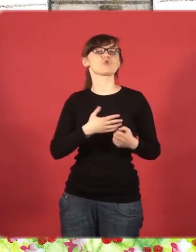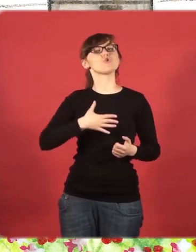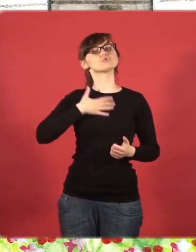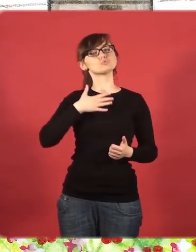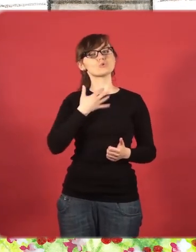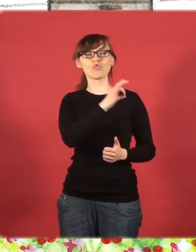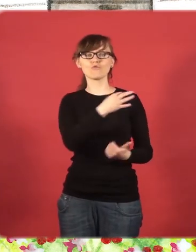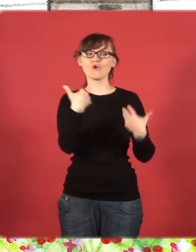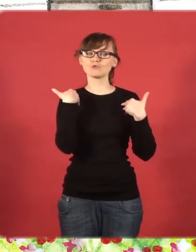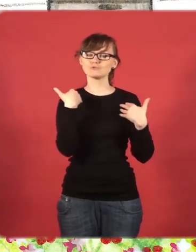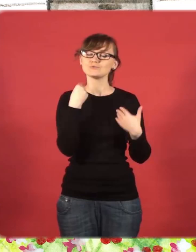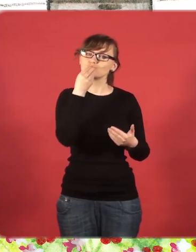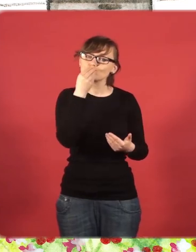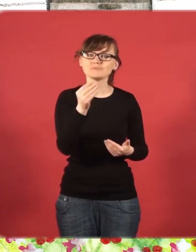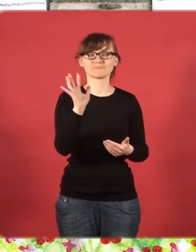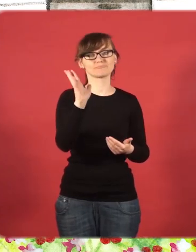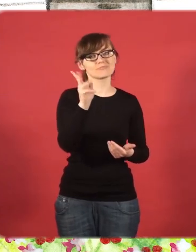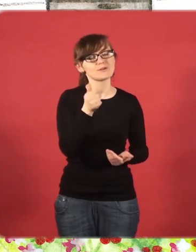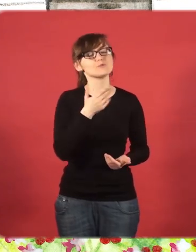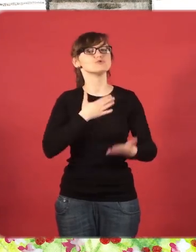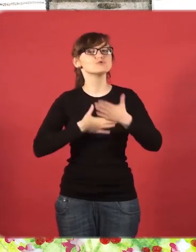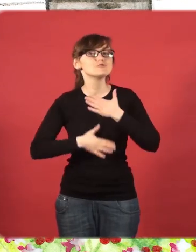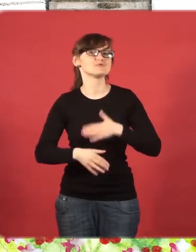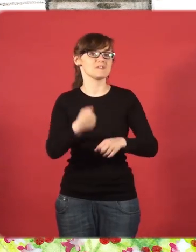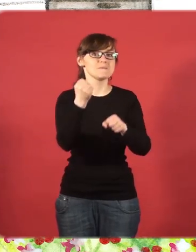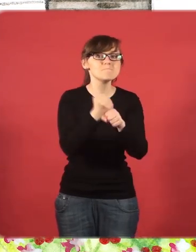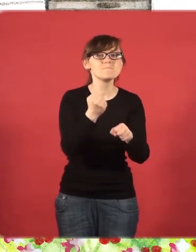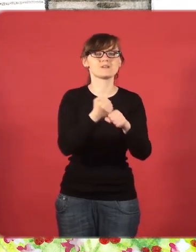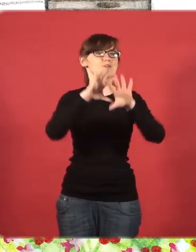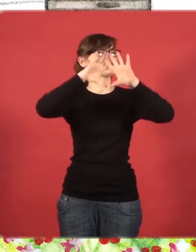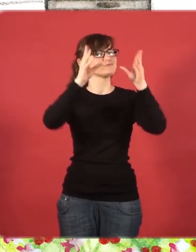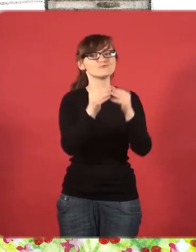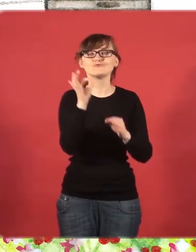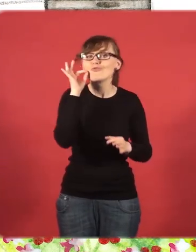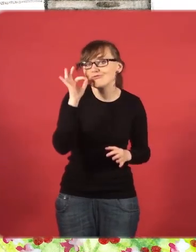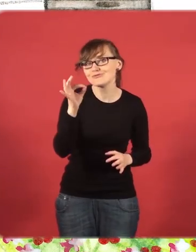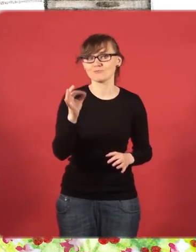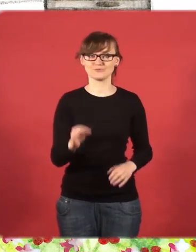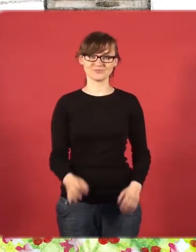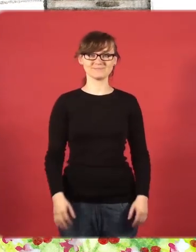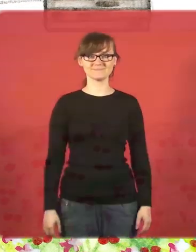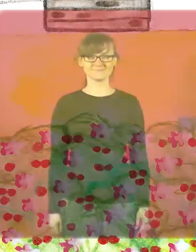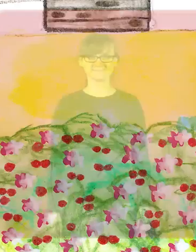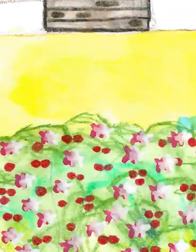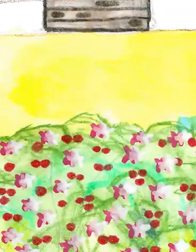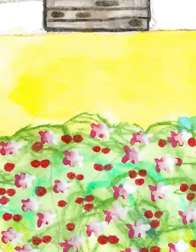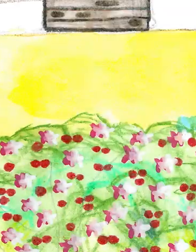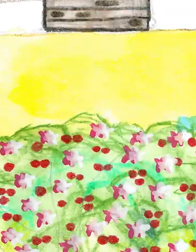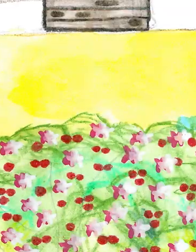Tego wieczora Ania stwierdziła, że życie jest piękne.